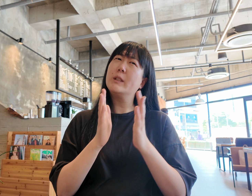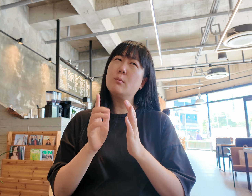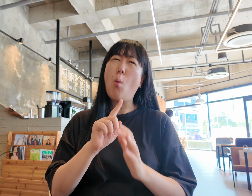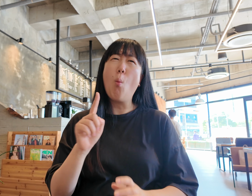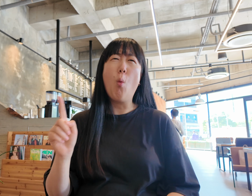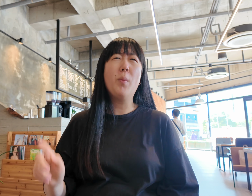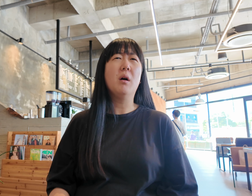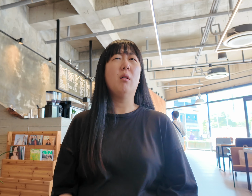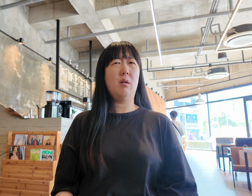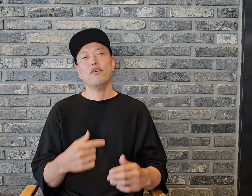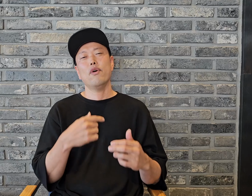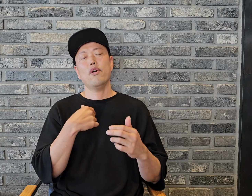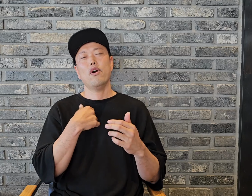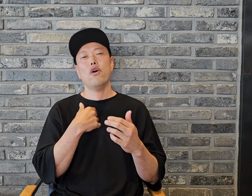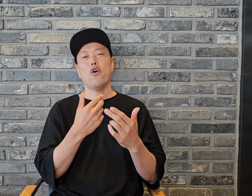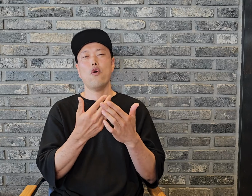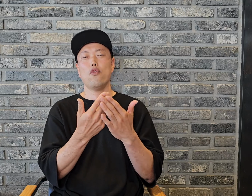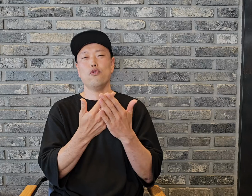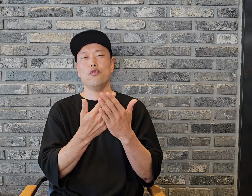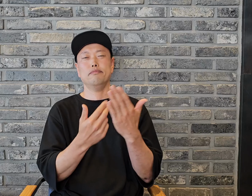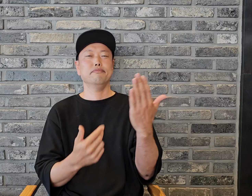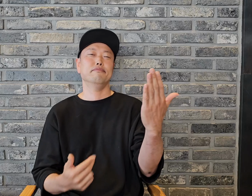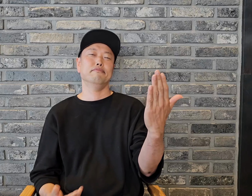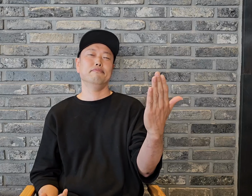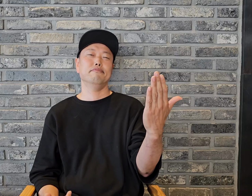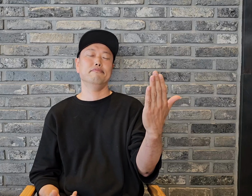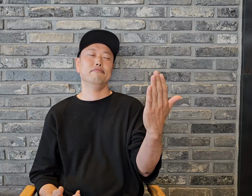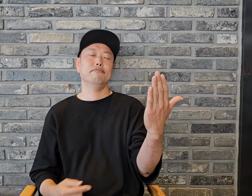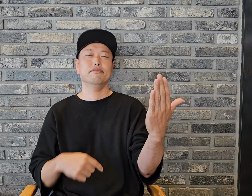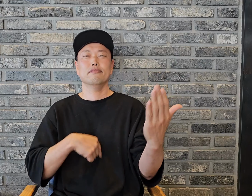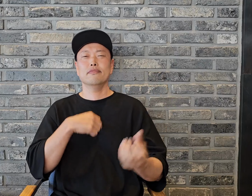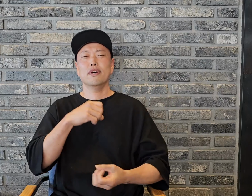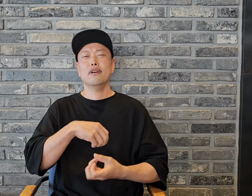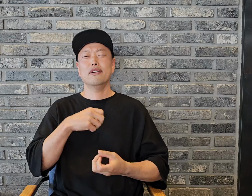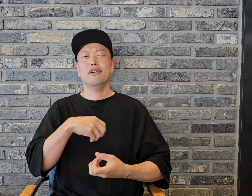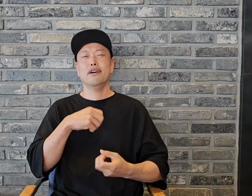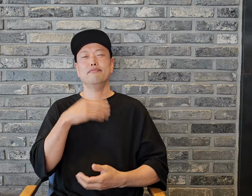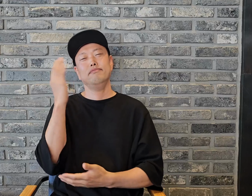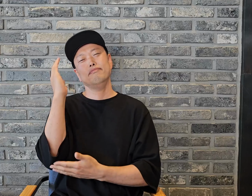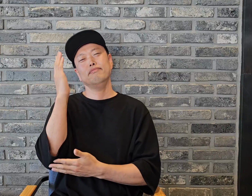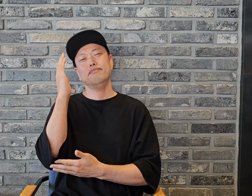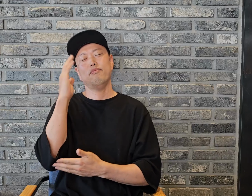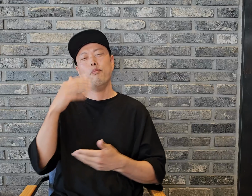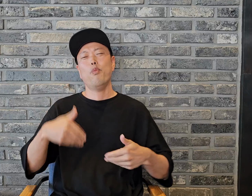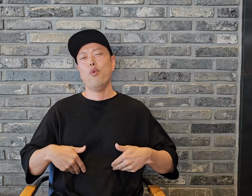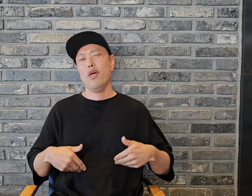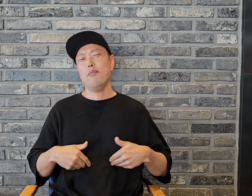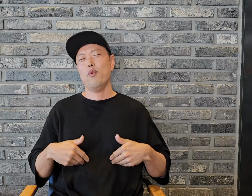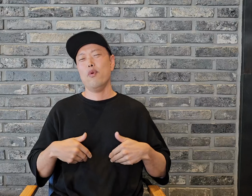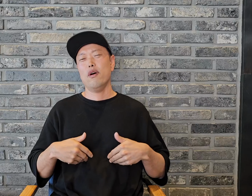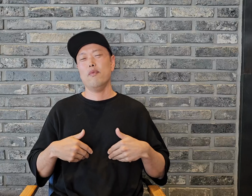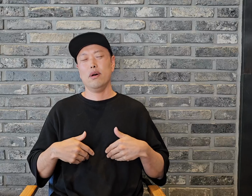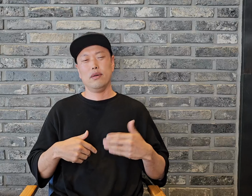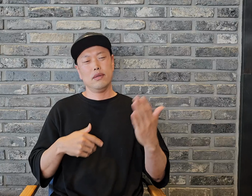Müssen Sie etwas vorbereiten? Ich stehe vor einem Spiegel und rede, nachdem ich den Inhalt vollständig verdaut und